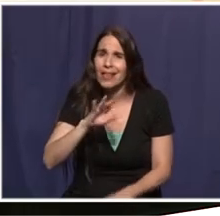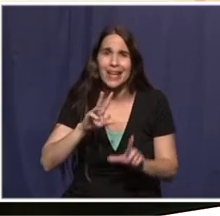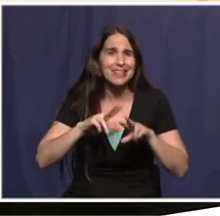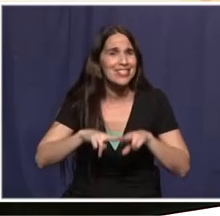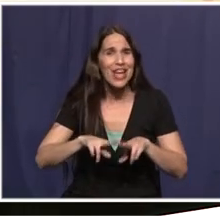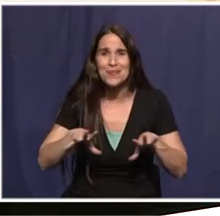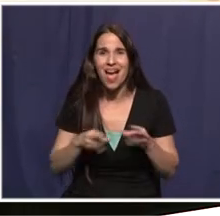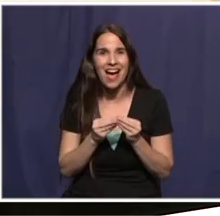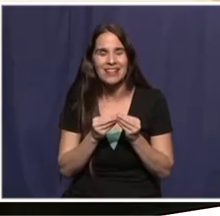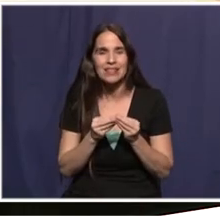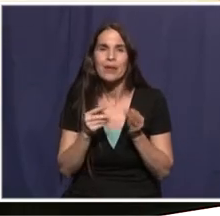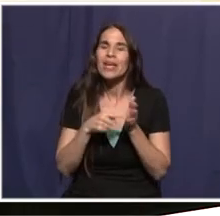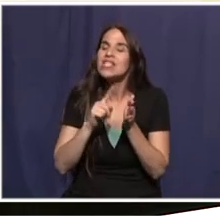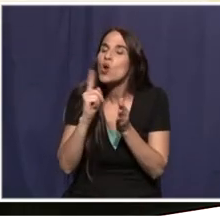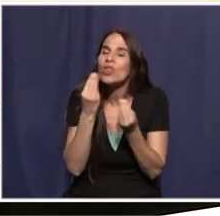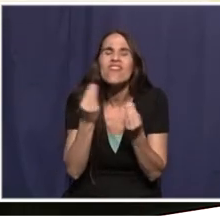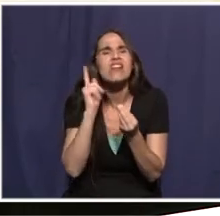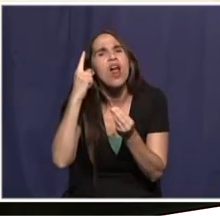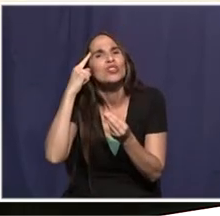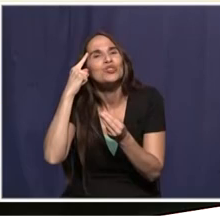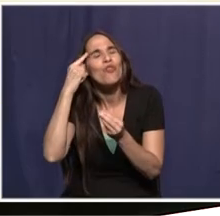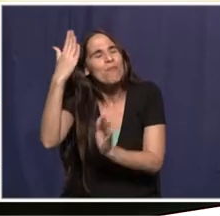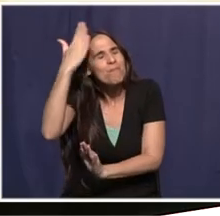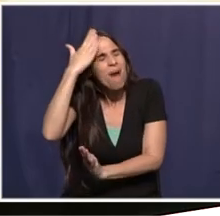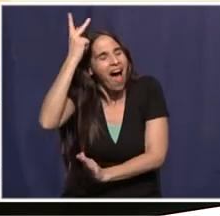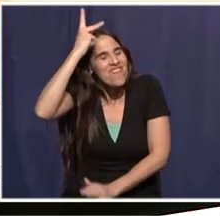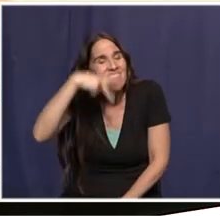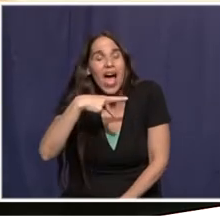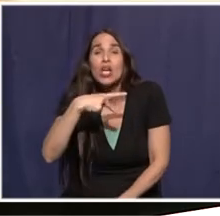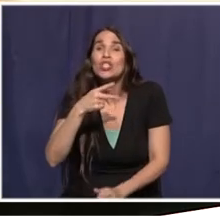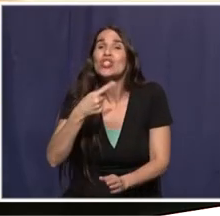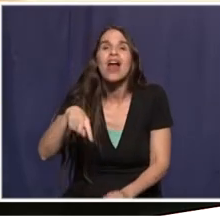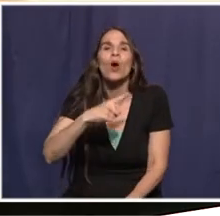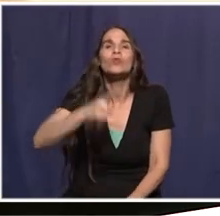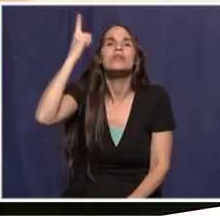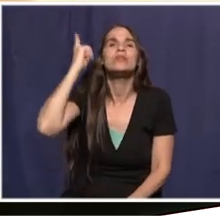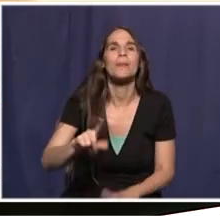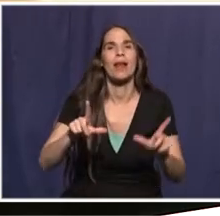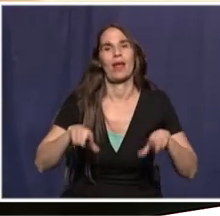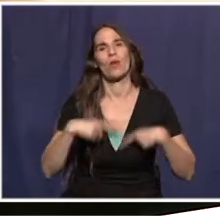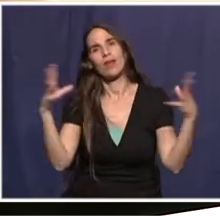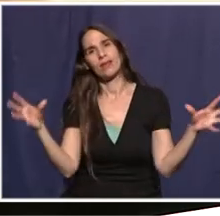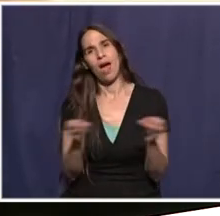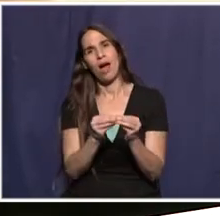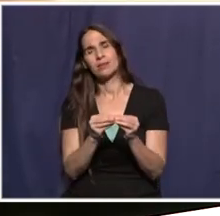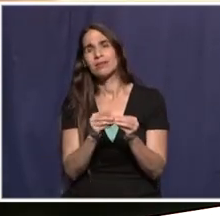ולכן כל פעולה חייבת להיגזר ولهذا فان كل عمل يجب أن يخرج מתוך ההכרה העמוקה הזו. من خلال هذا الوعي العميق שנגזר עלינו לחיות יחד. أنه كتب علينا العيش معا. לא בחרנו בזה, لم نختر هذا،